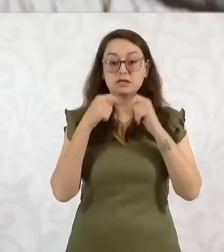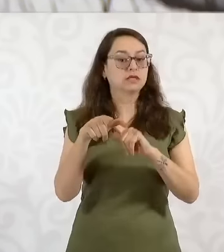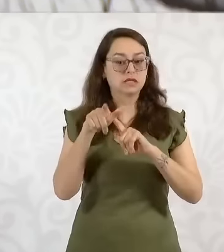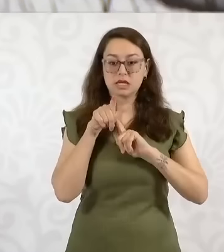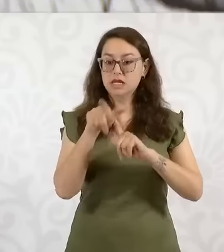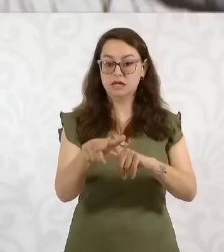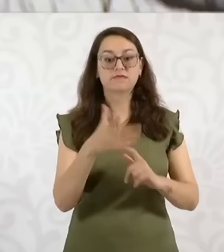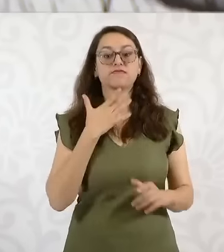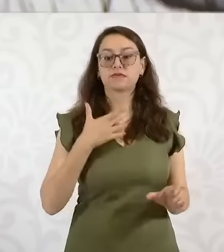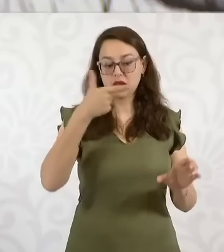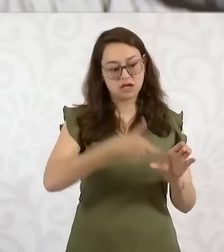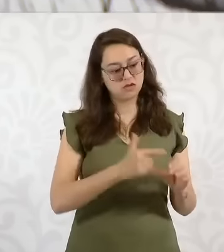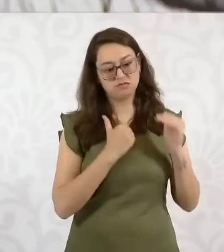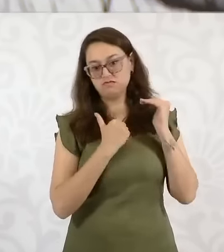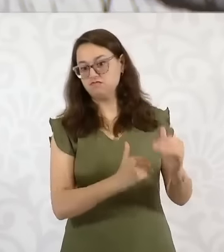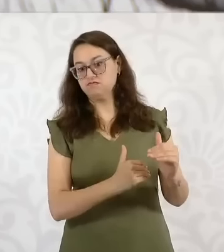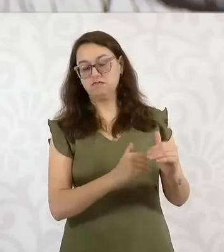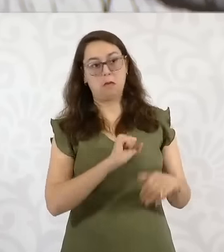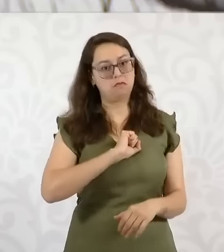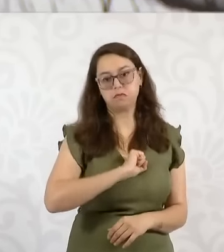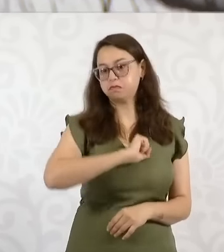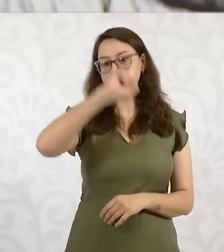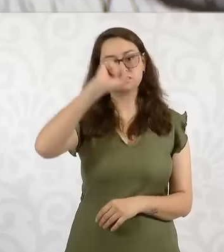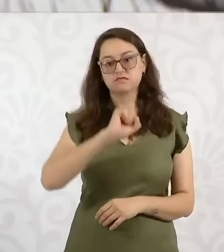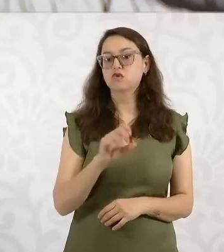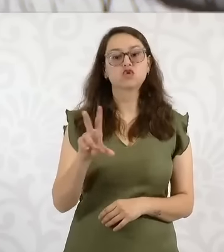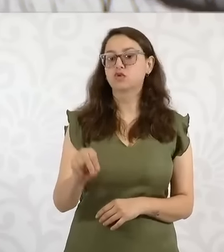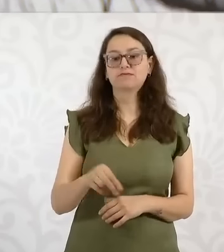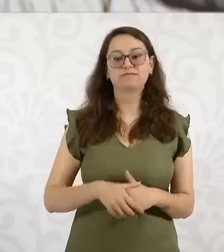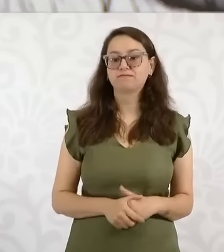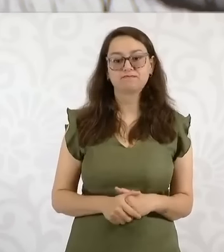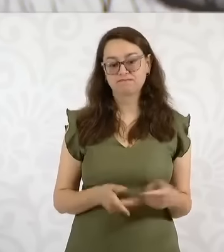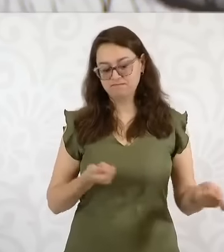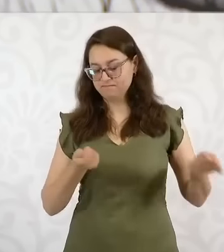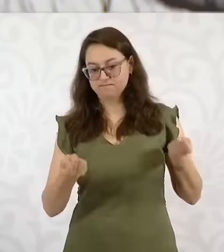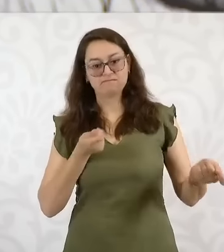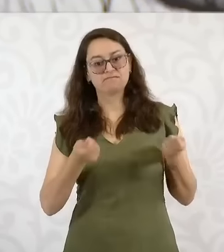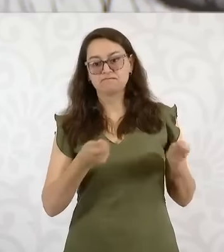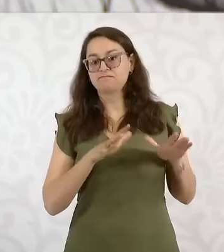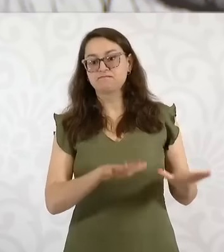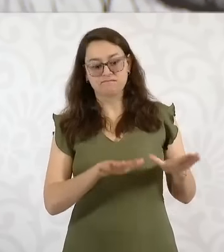permitir que suba el precio de los combustibles. Vamos a seguir manteniendo la gasolina en 24 pesos